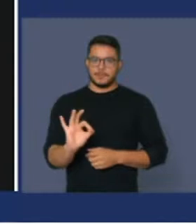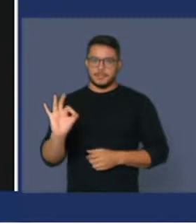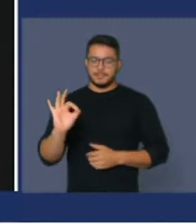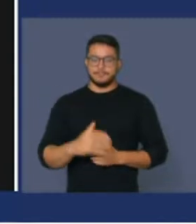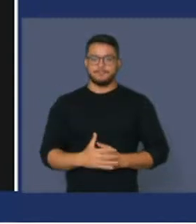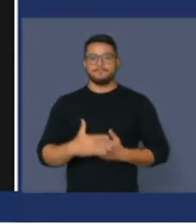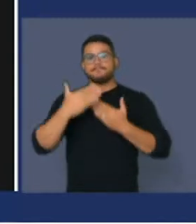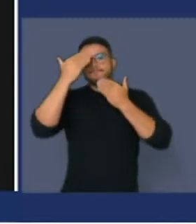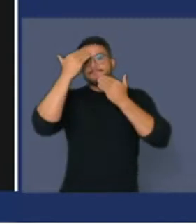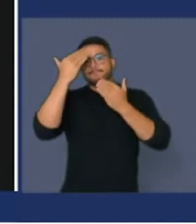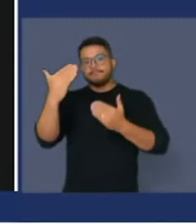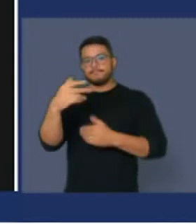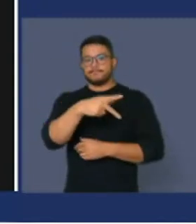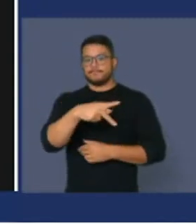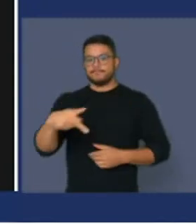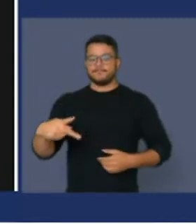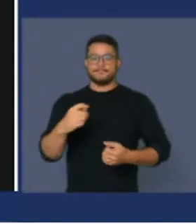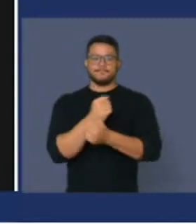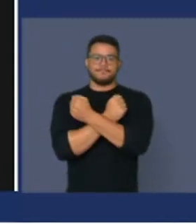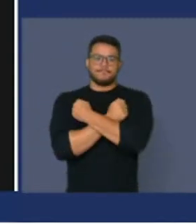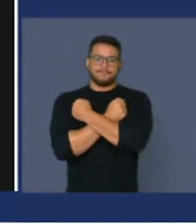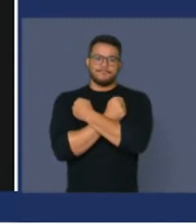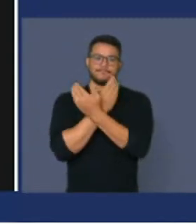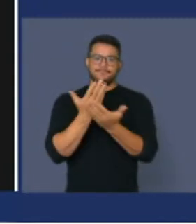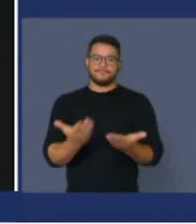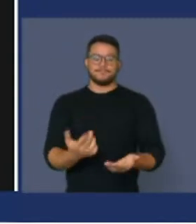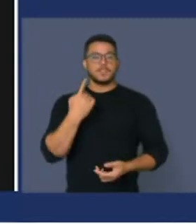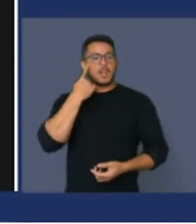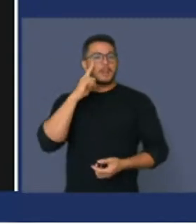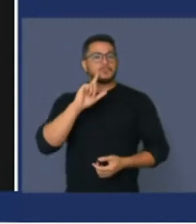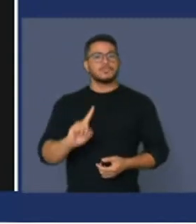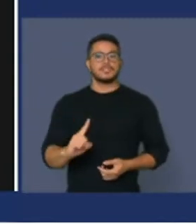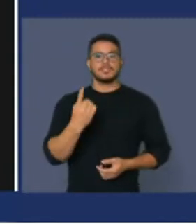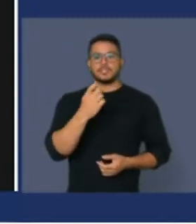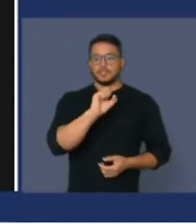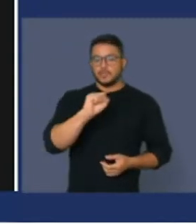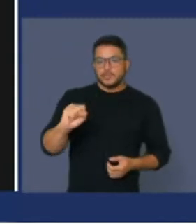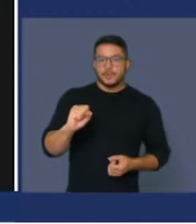DIA 18 EU QUERO DAR UM ABRAÇO FRATERNO PESSOALMENTE AÍ . [PRESIDENTE]: OBRIGADO DEPUTADO PEDRO, QUER DIZER QUE A MINHA ALEGRIA DE VÊ-LO BEM É DIVIDIDA COM